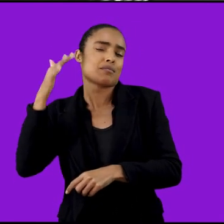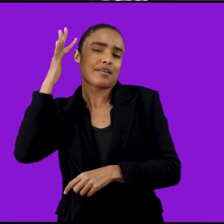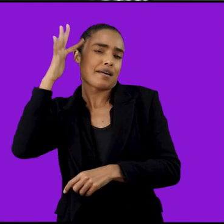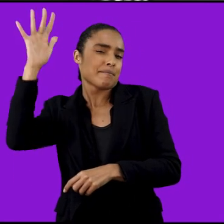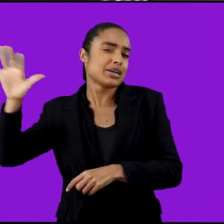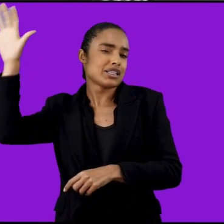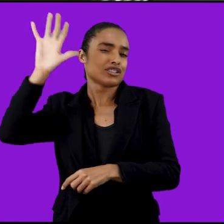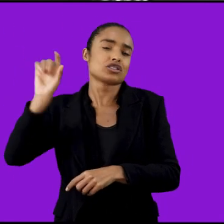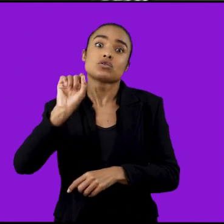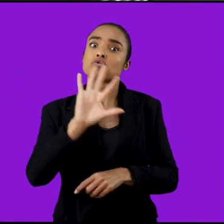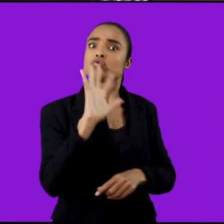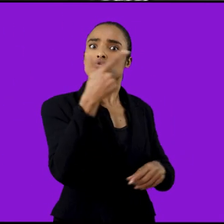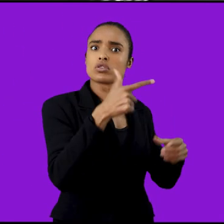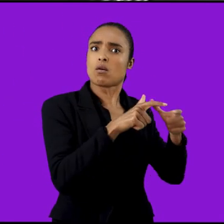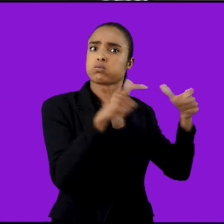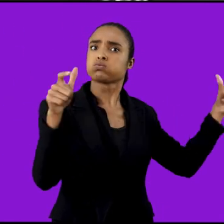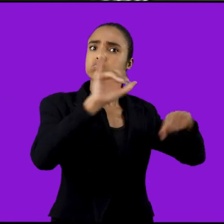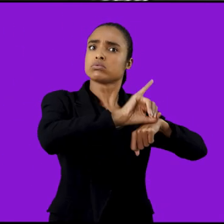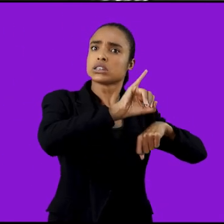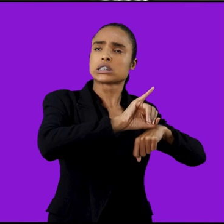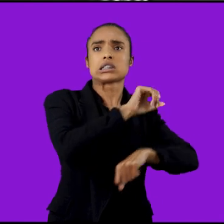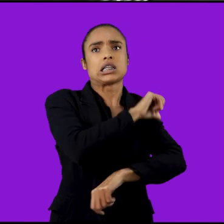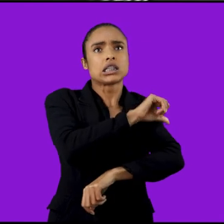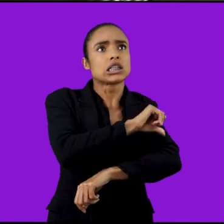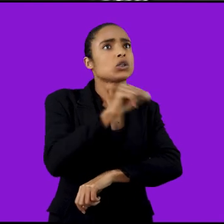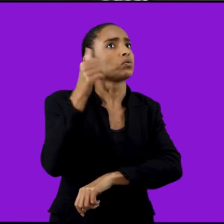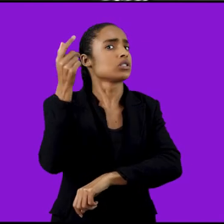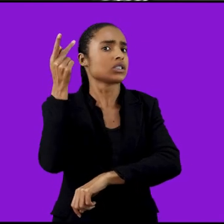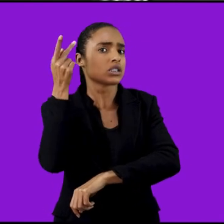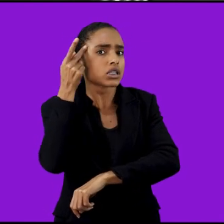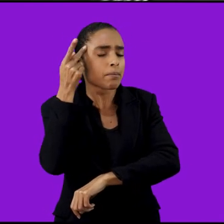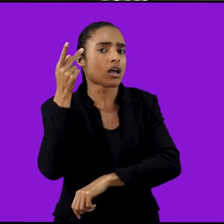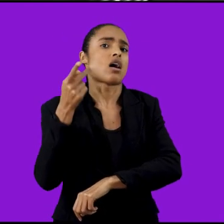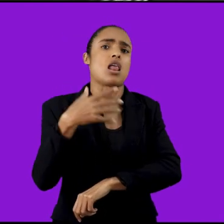entendeu? Que uma coisa é a gente falar das coisas que acontece nas grandes capitais,